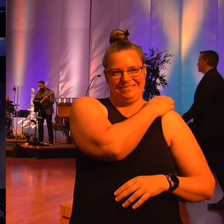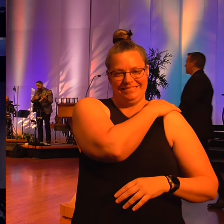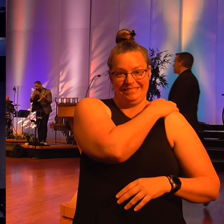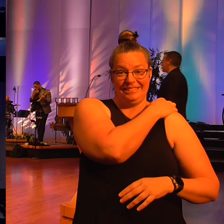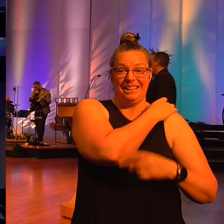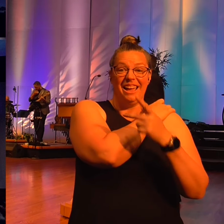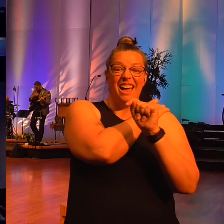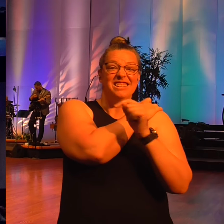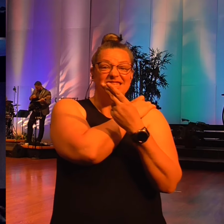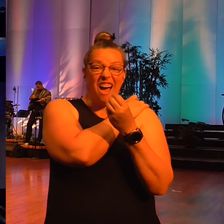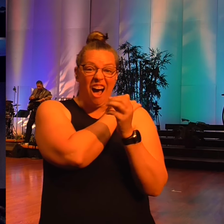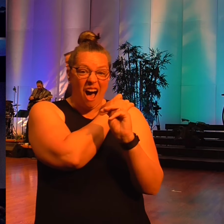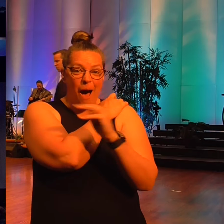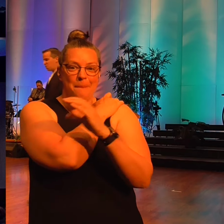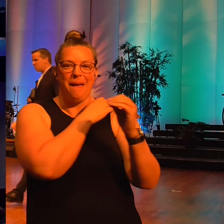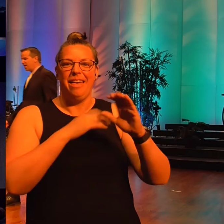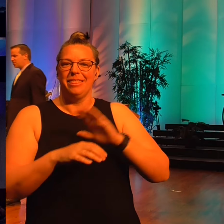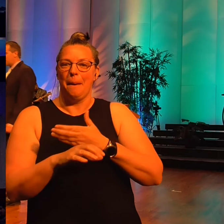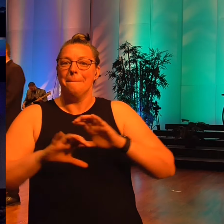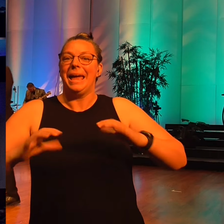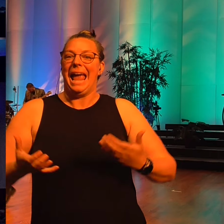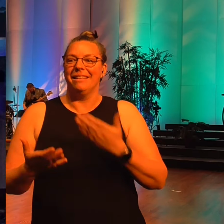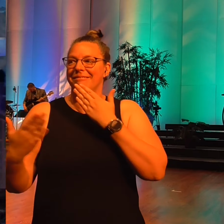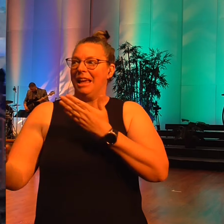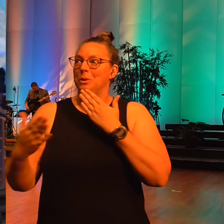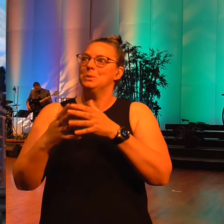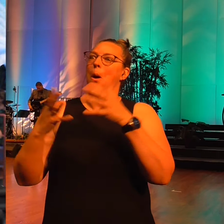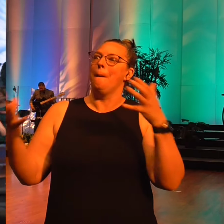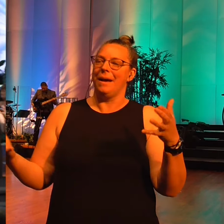Tom Lynch Mile High Band Muchas gracias Cantando una canción del